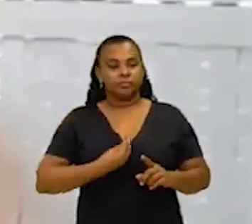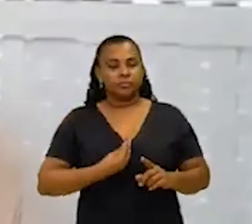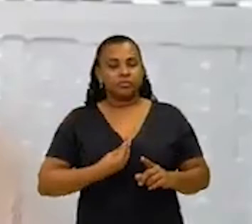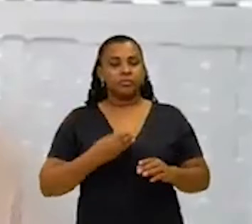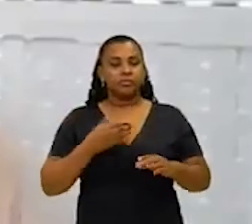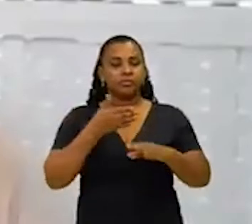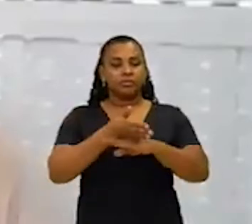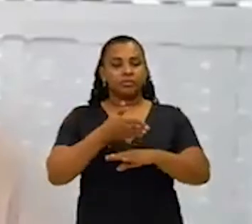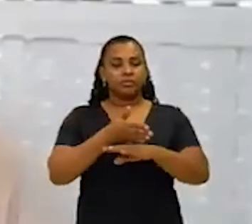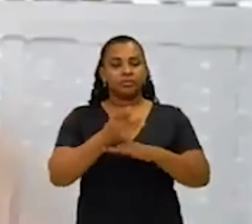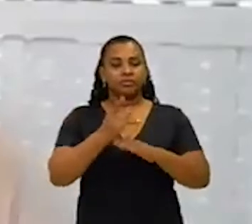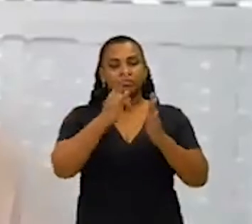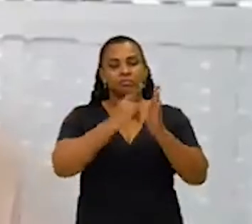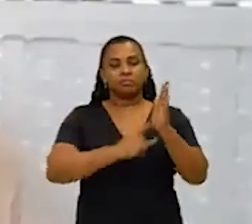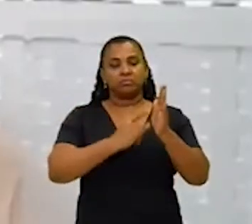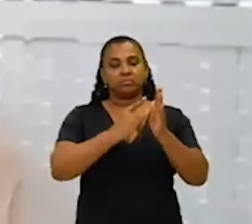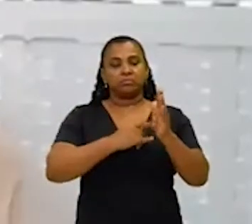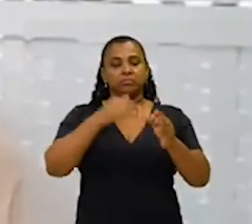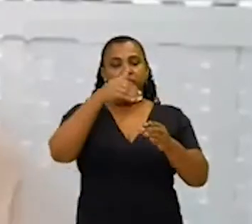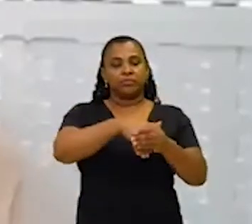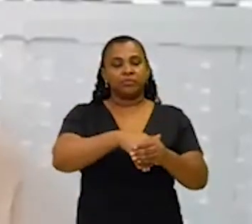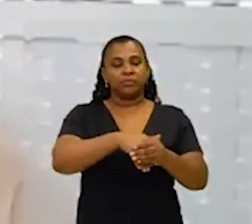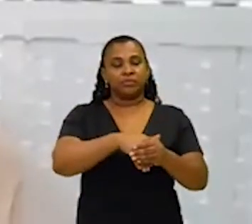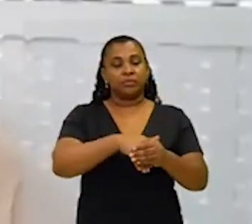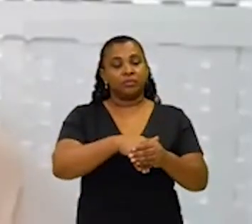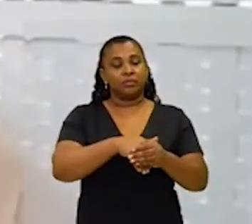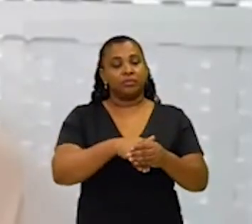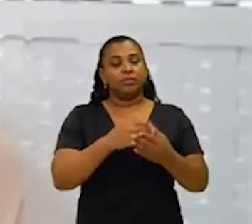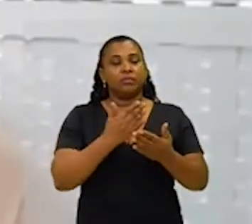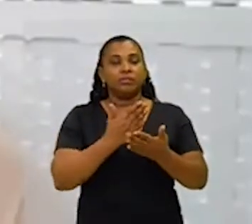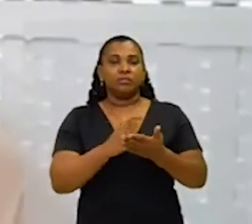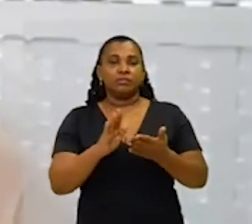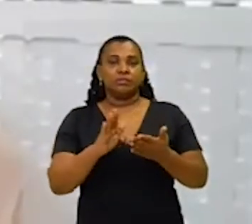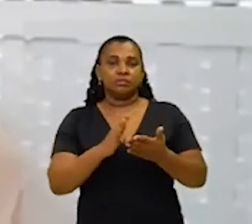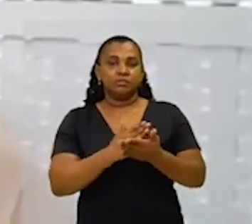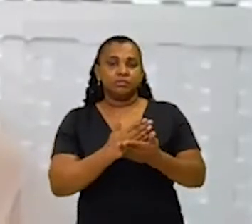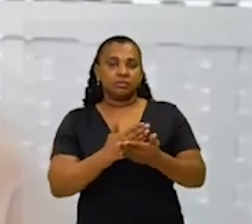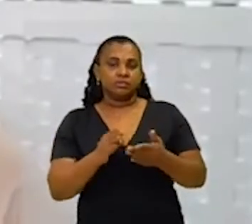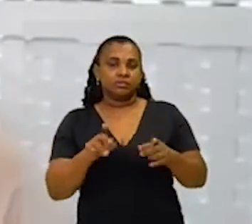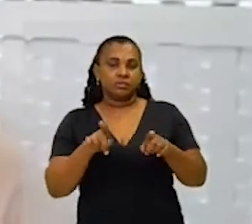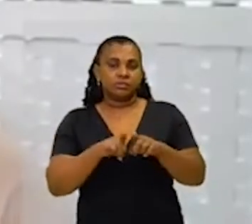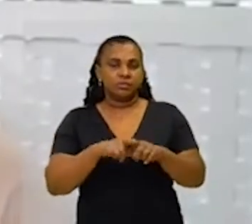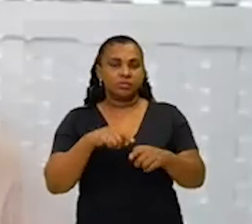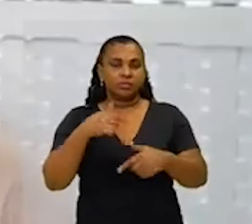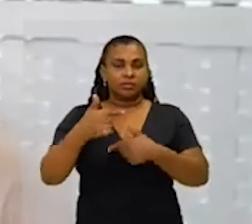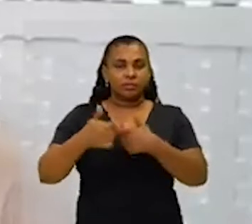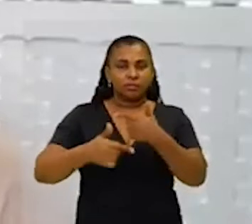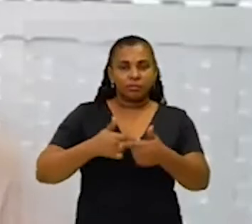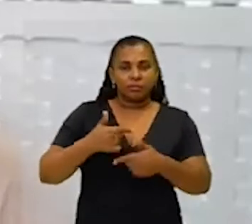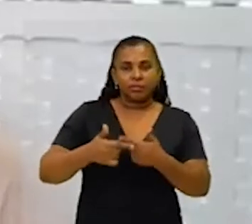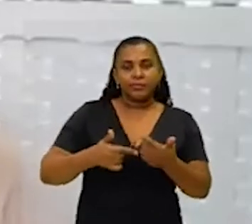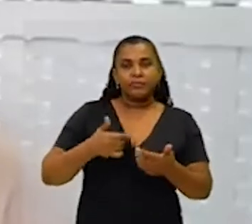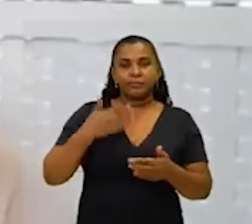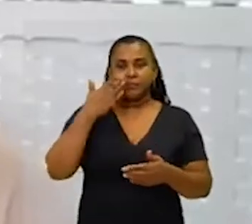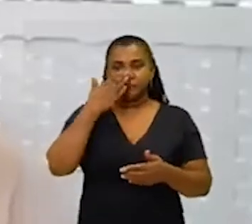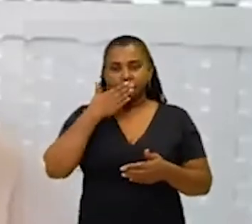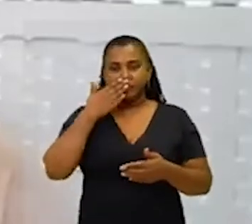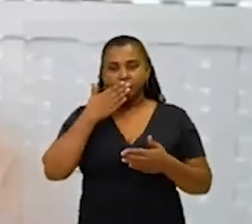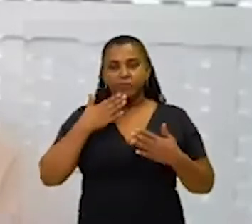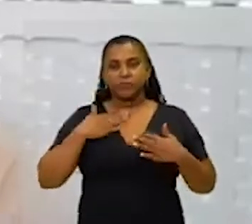inclusive aquelas que estão submetidas ao trabalho sexual muitas vezes tem o seu tipo e RG retidos